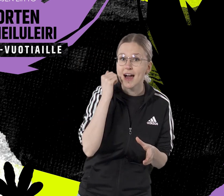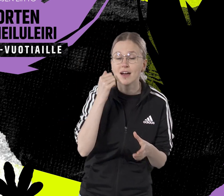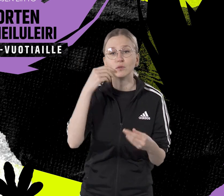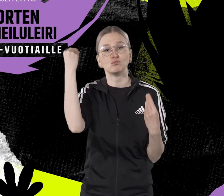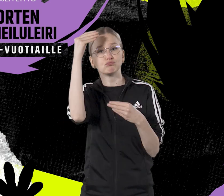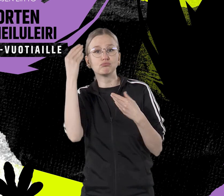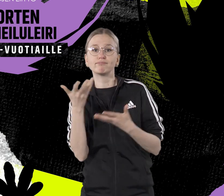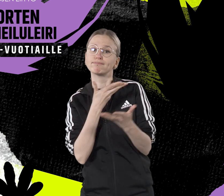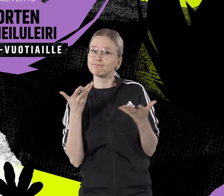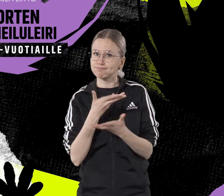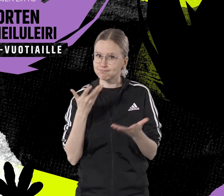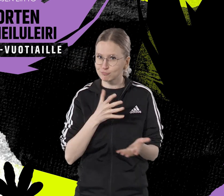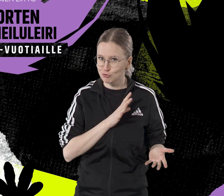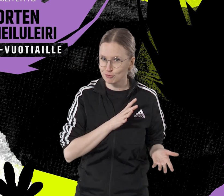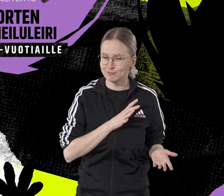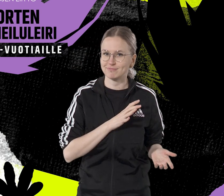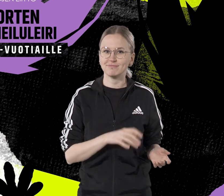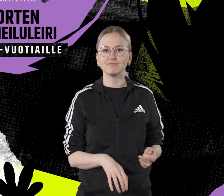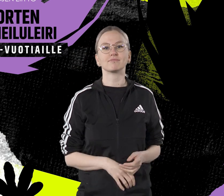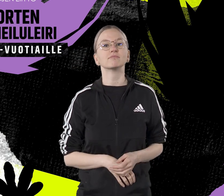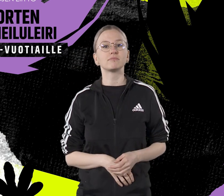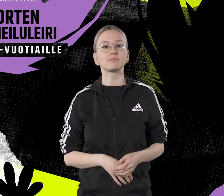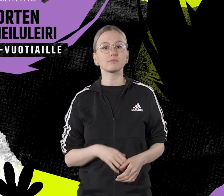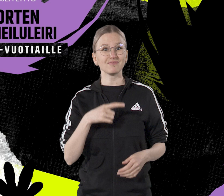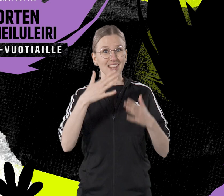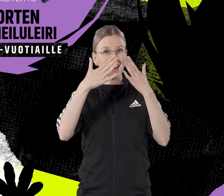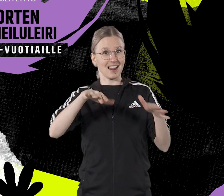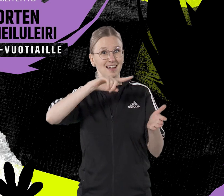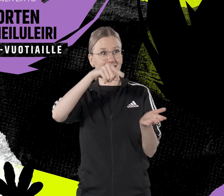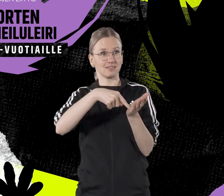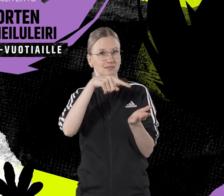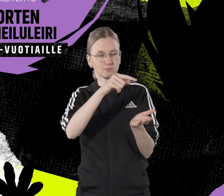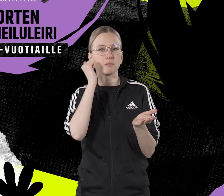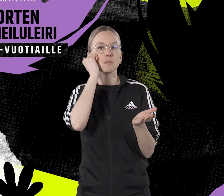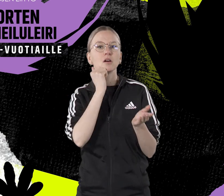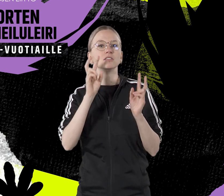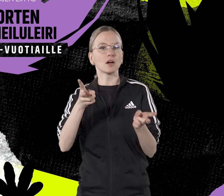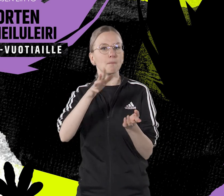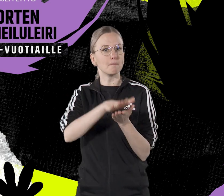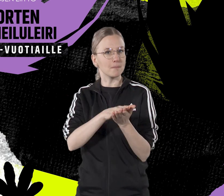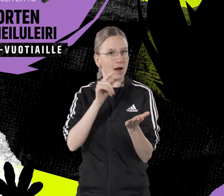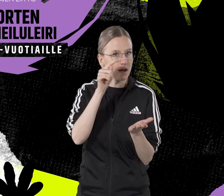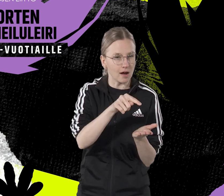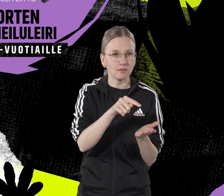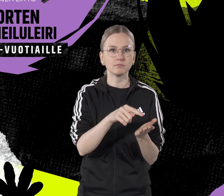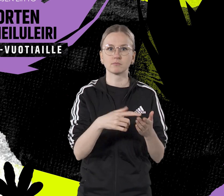erilaisten ryhmäleikkien ja rennon yhdessäolon parissa. Majoitumme liikuntakeskus Pajulahden huoneissa.